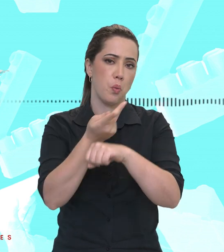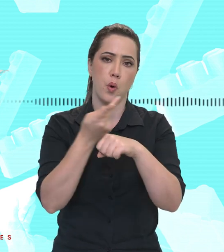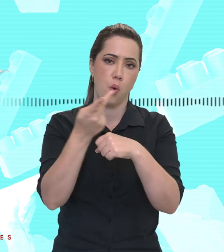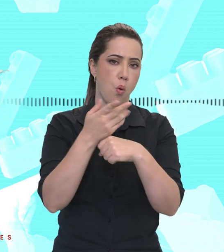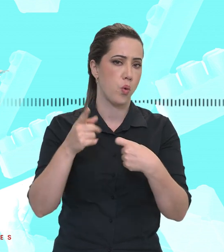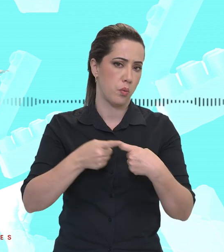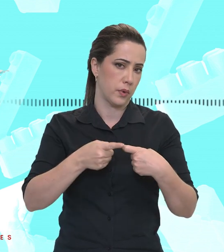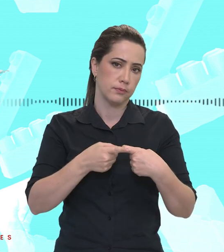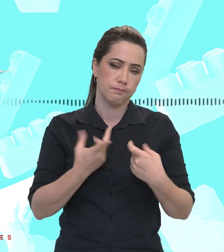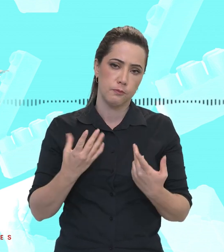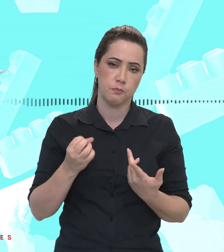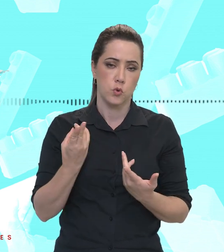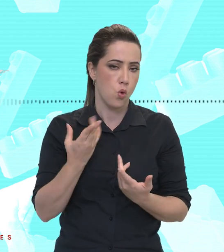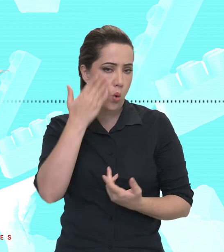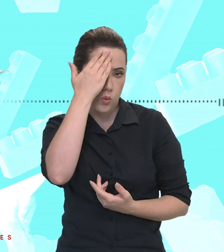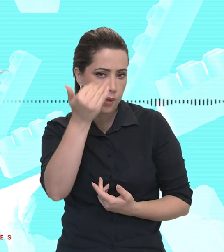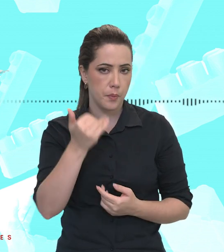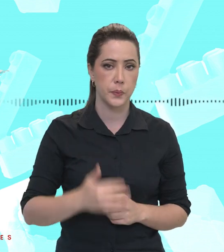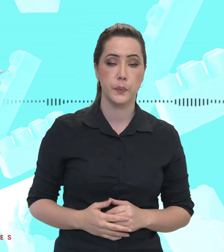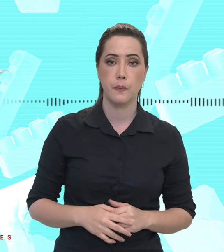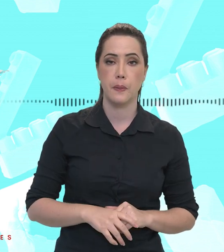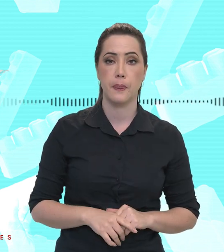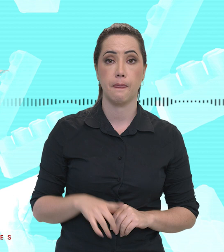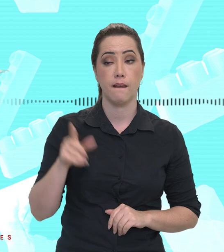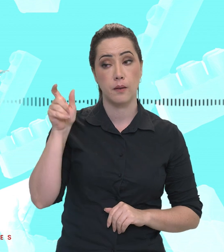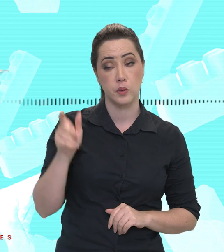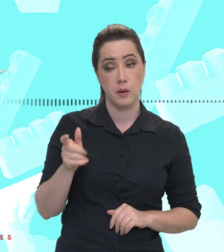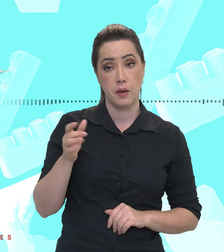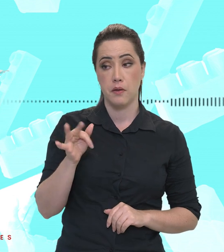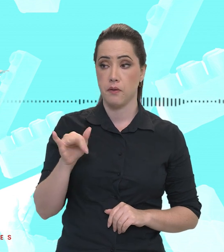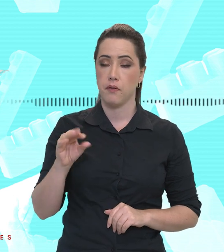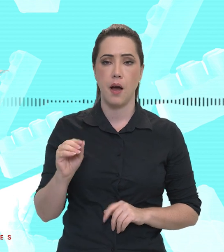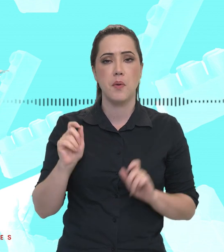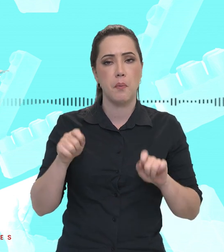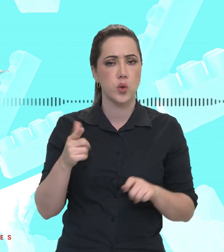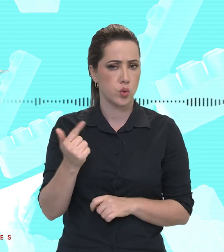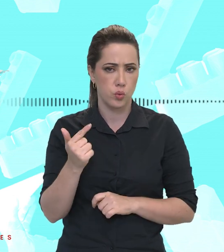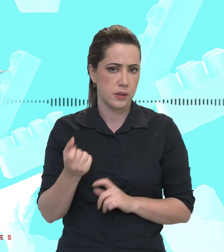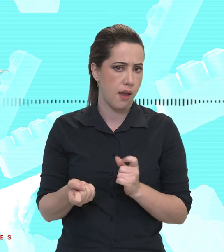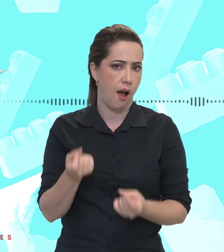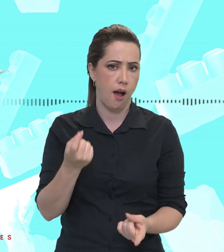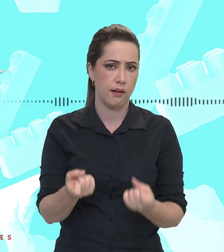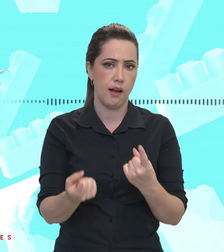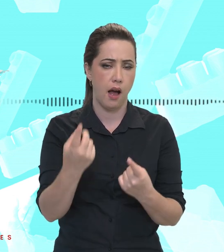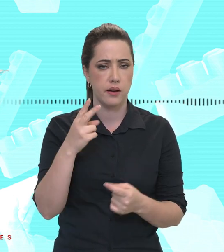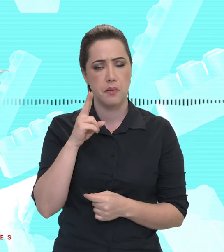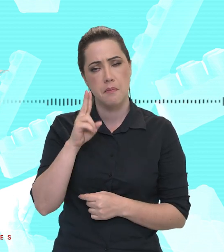[Patrícia] A condição de Fábio pode não ser tão mais rara, mas continua com pouca